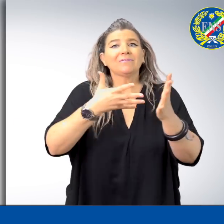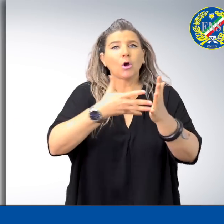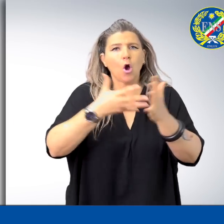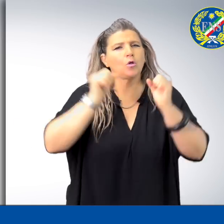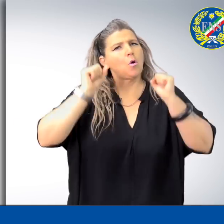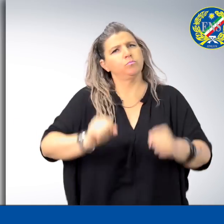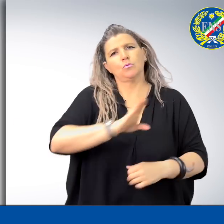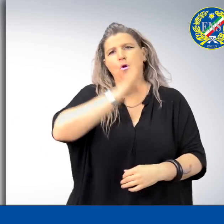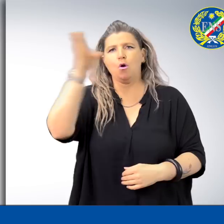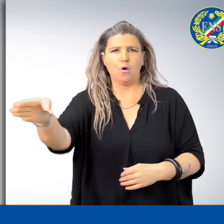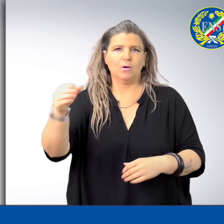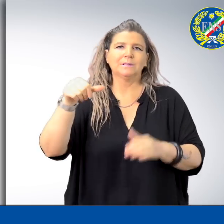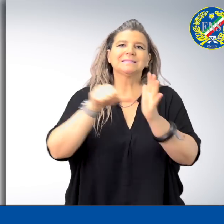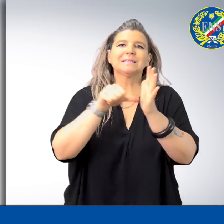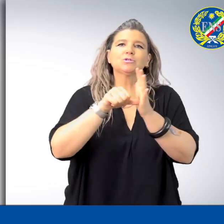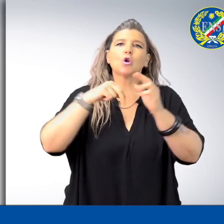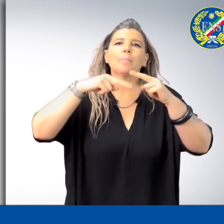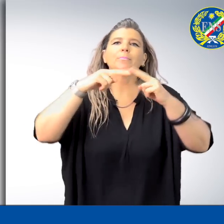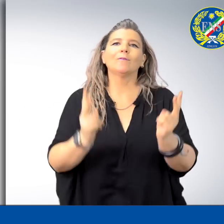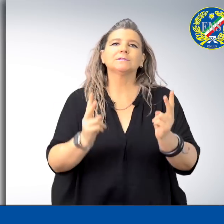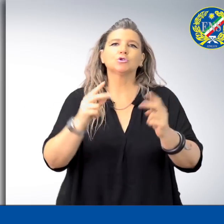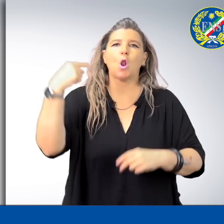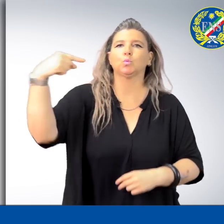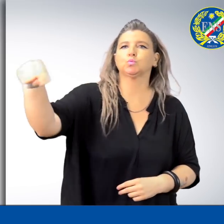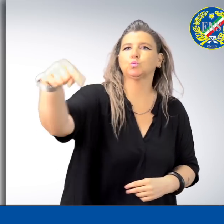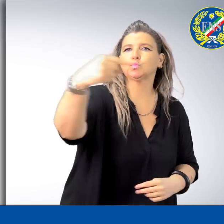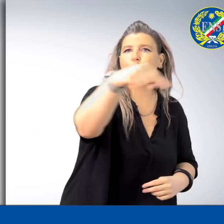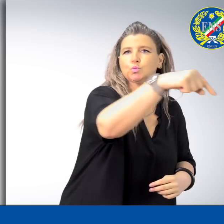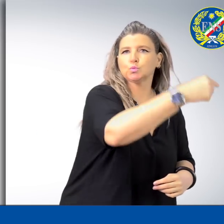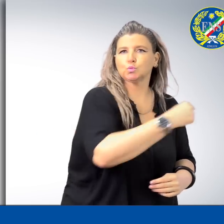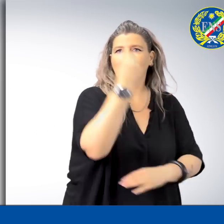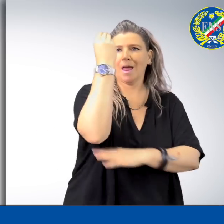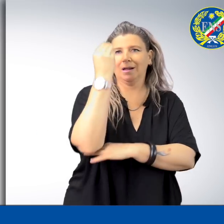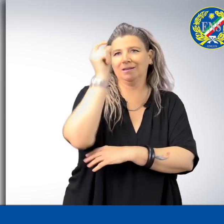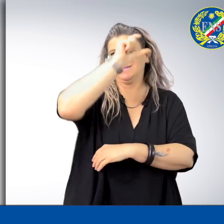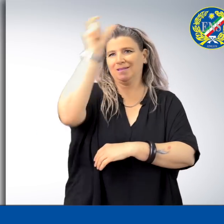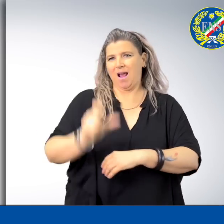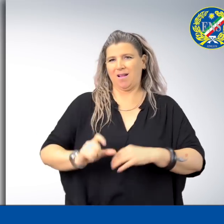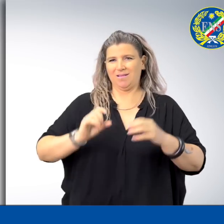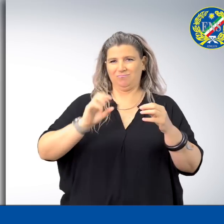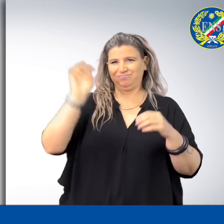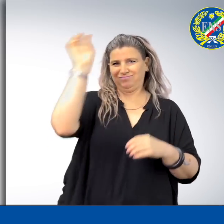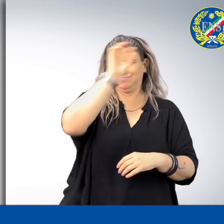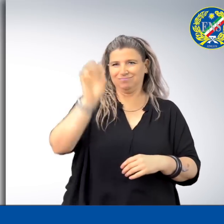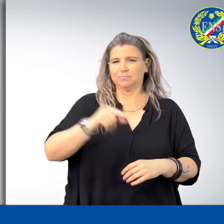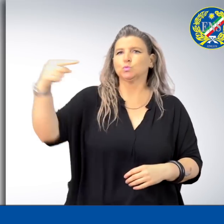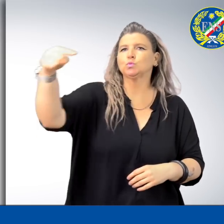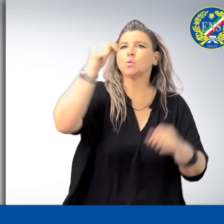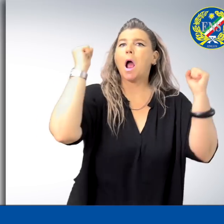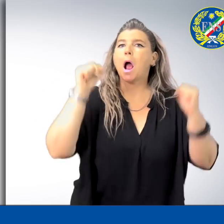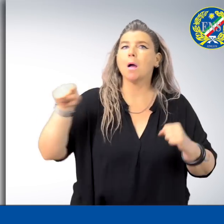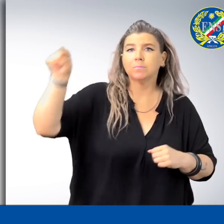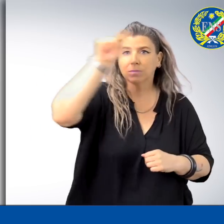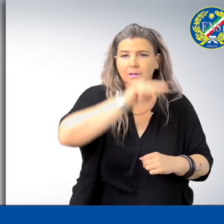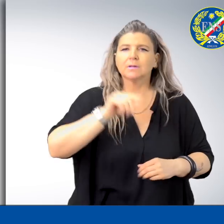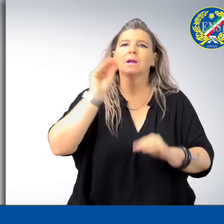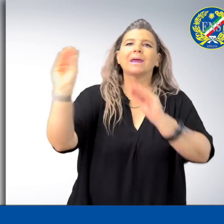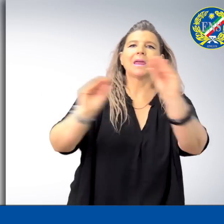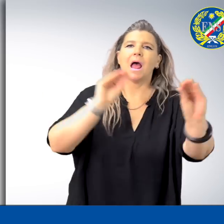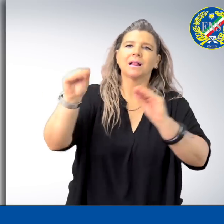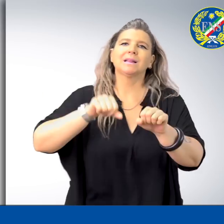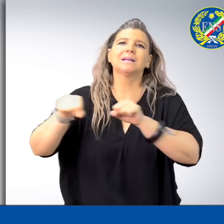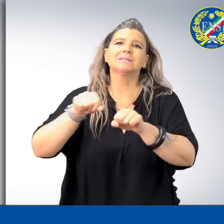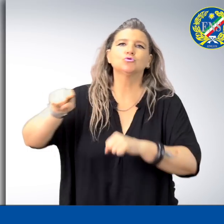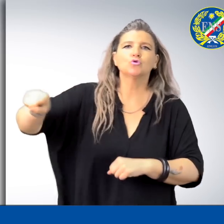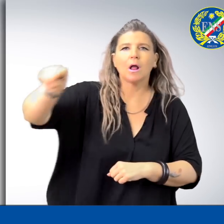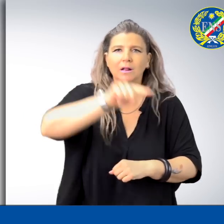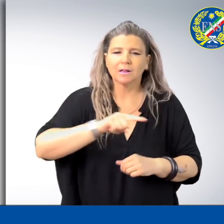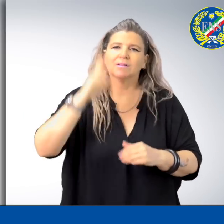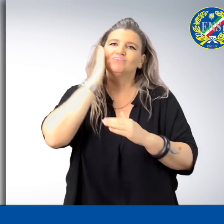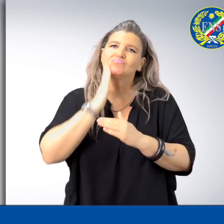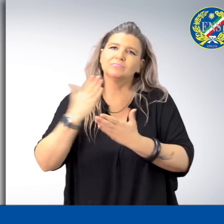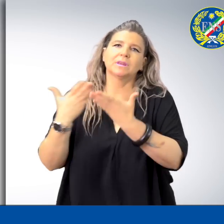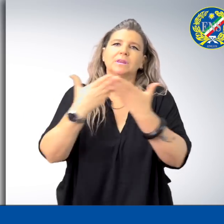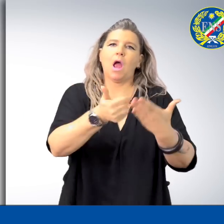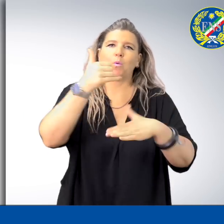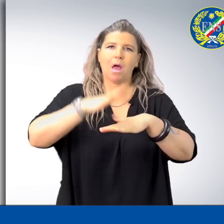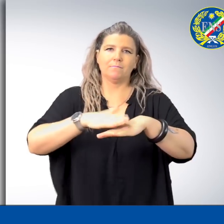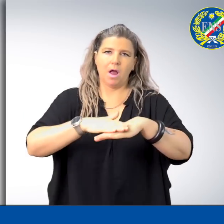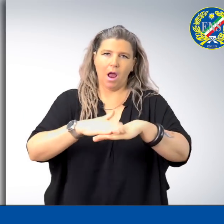può rivolgersi alla Sezione Provinciale ENS più vicina e chiedere ai dirigenti ENS di dare una mano